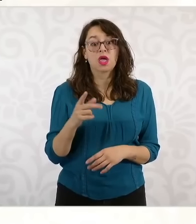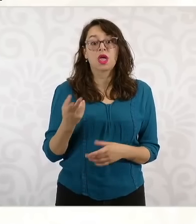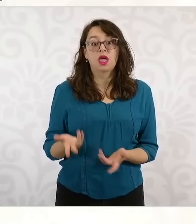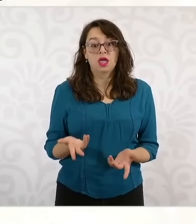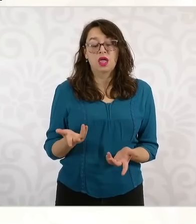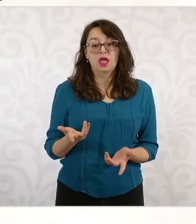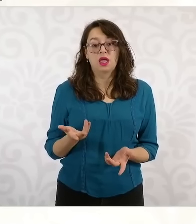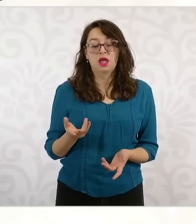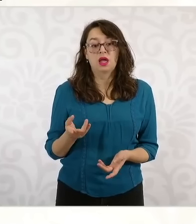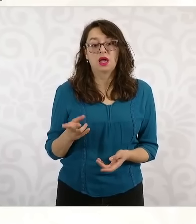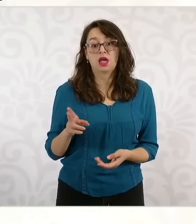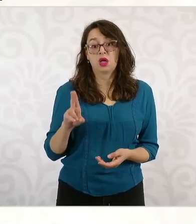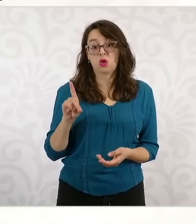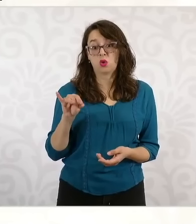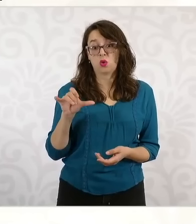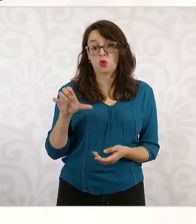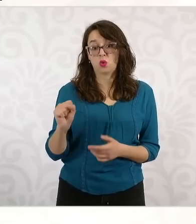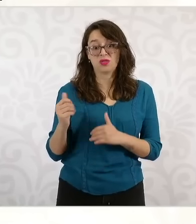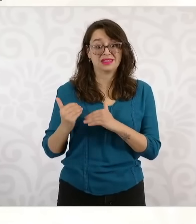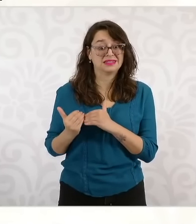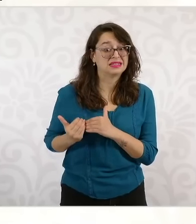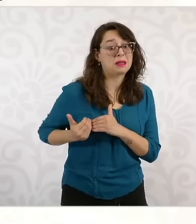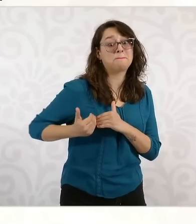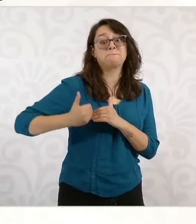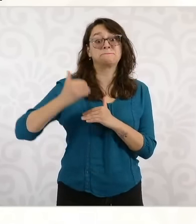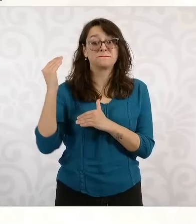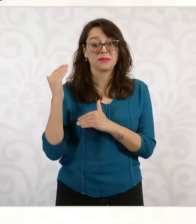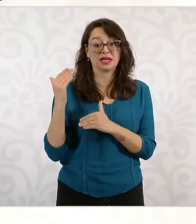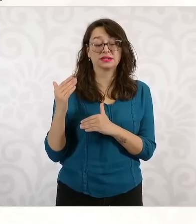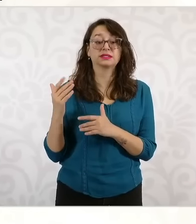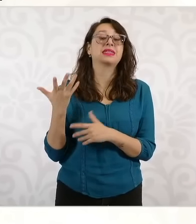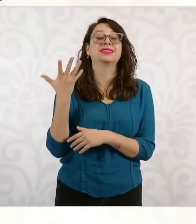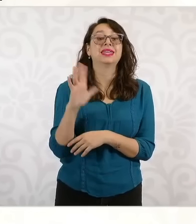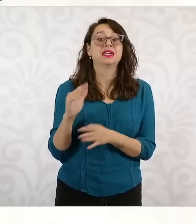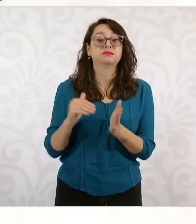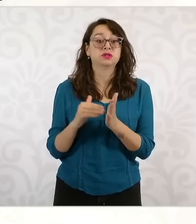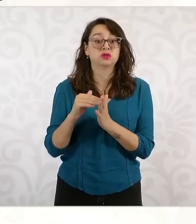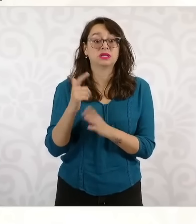un peso más arriba y hasta 10 millones de pesos, van a poder contar con un esquema